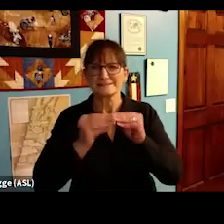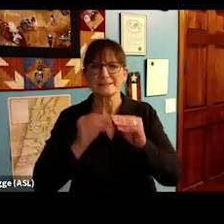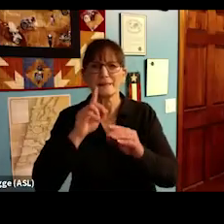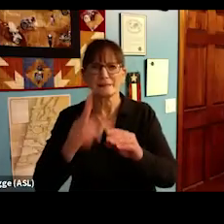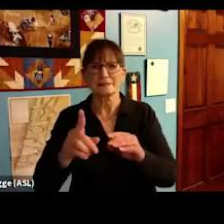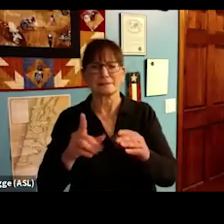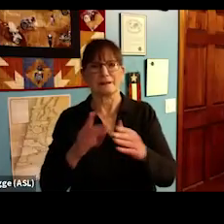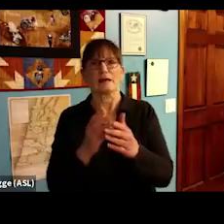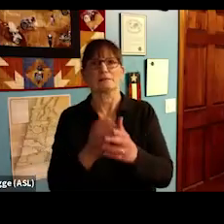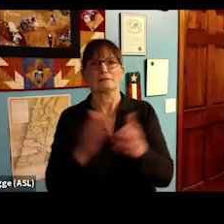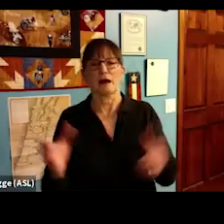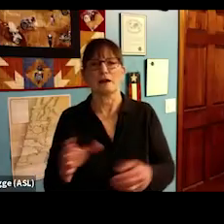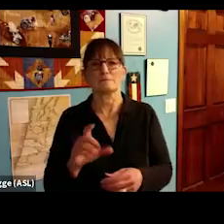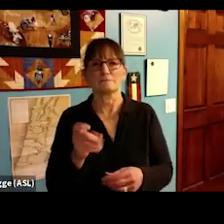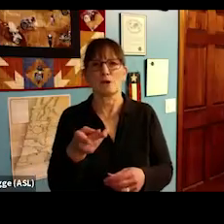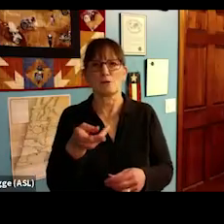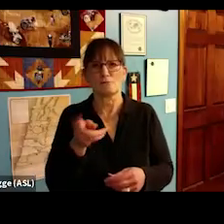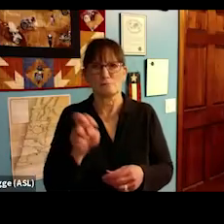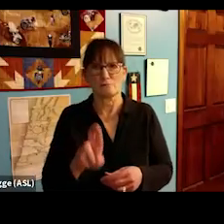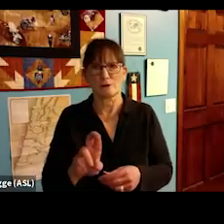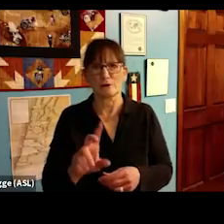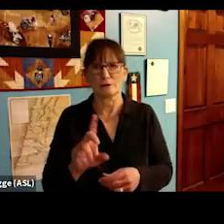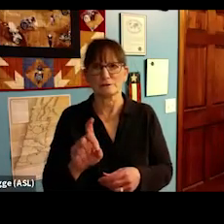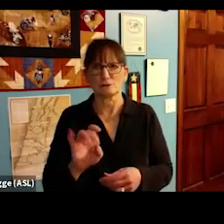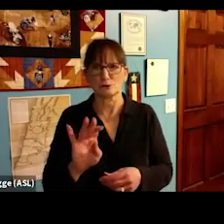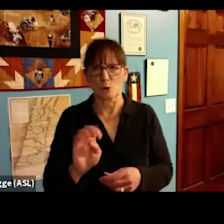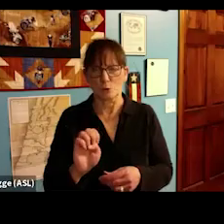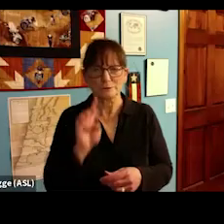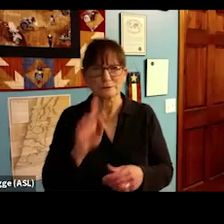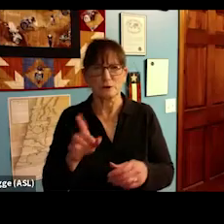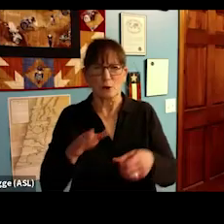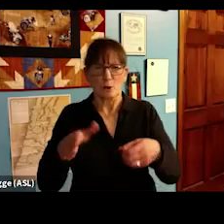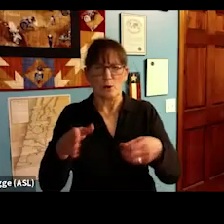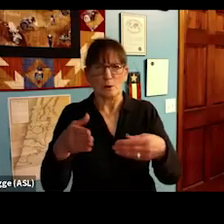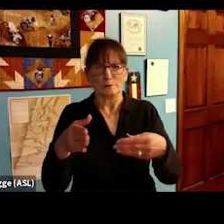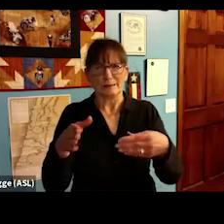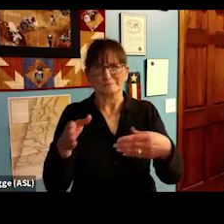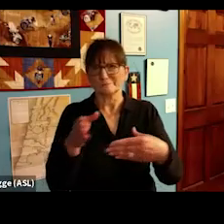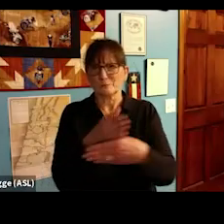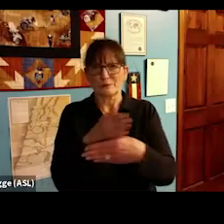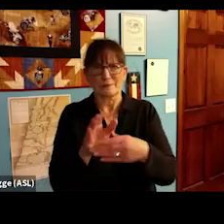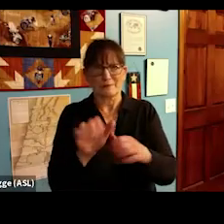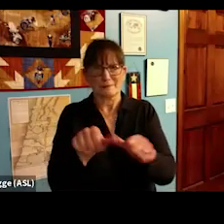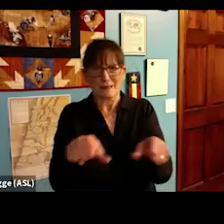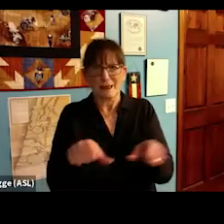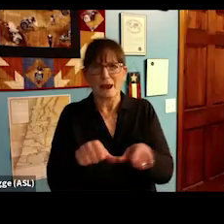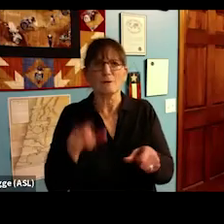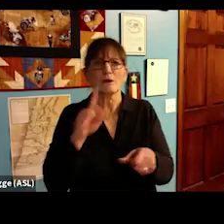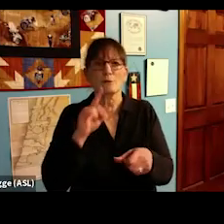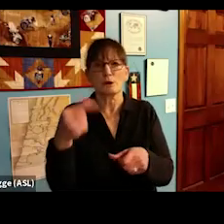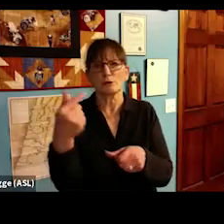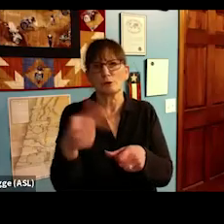de la política de subsidios de alquiler. La SSA expandió su política de subsidios de alquiler a nivel nacional para los solicitantes